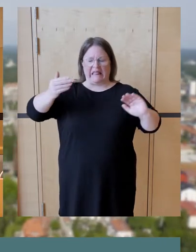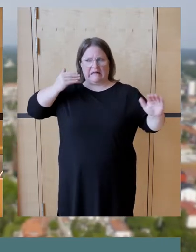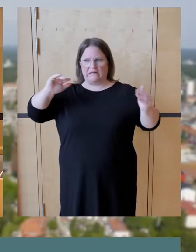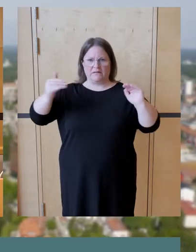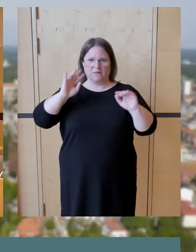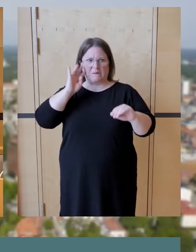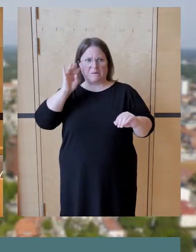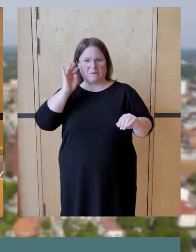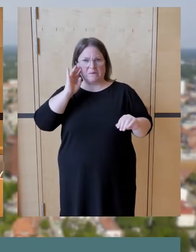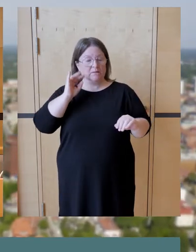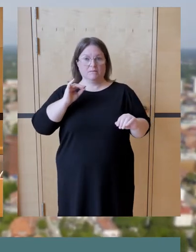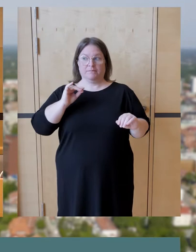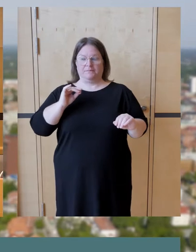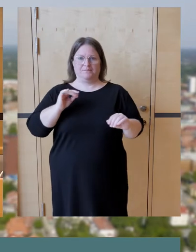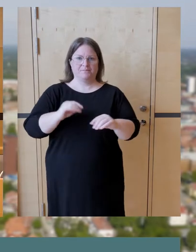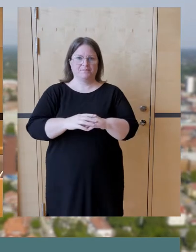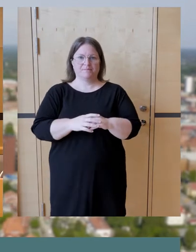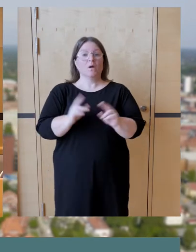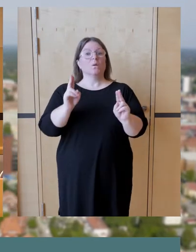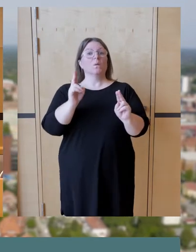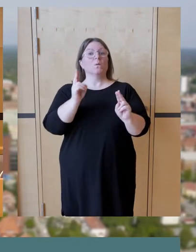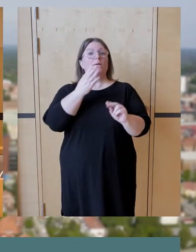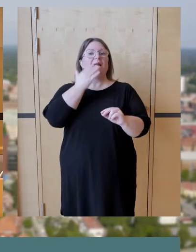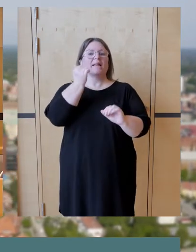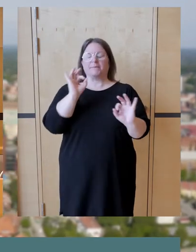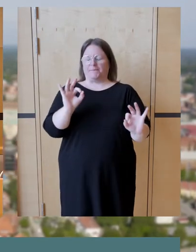Jättegärna Prata nu Bättre effekt